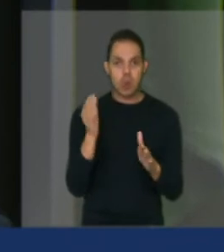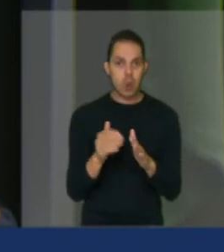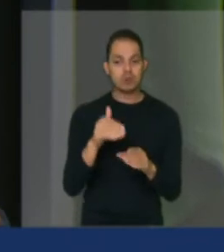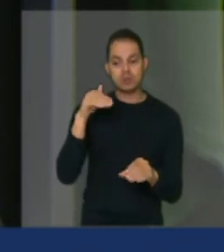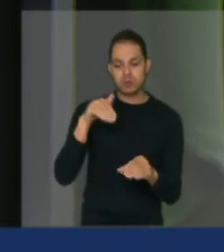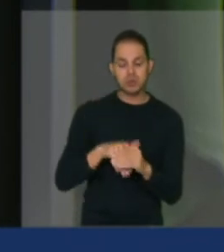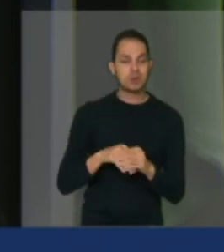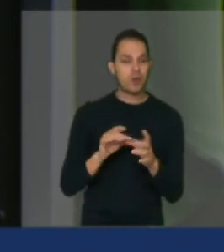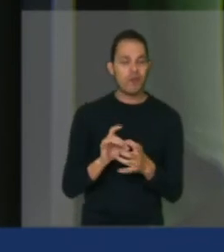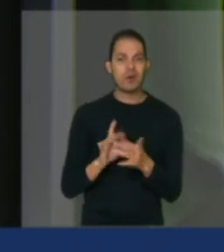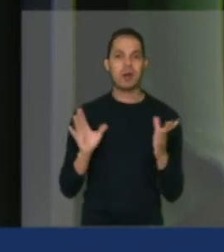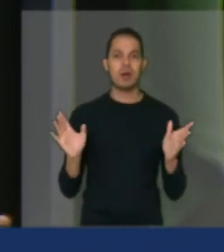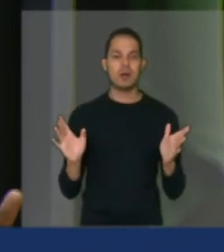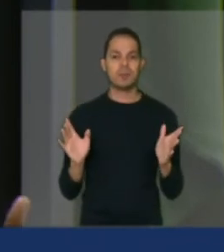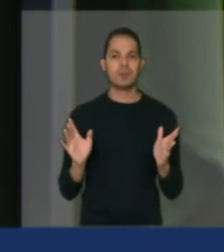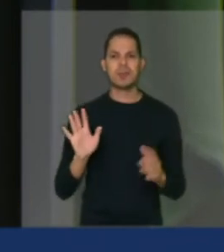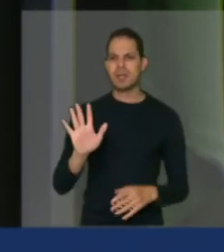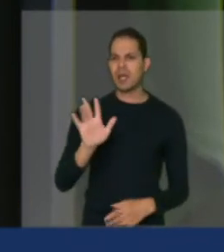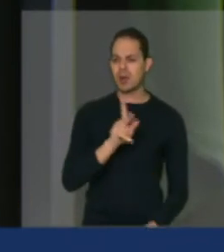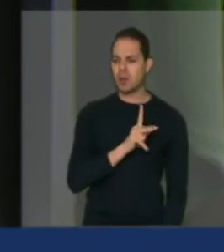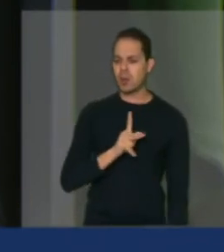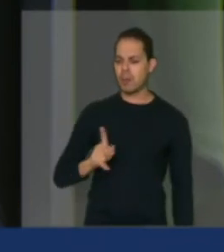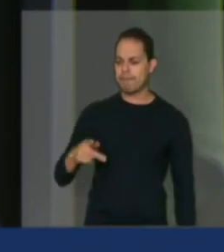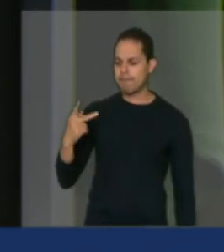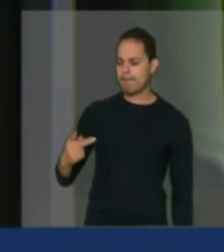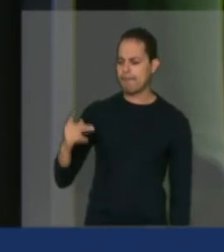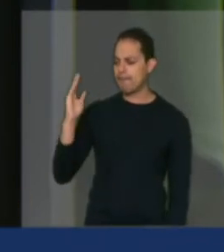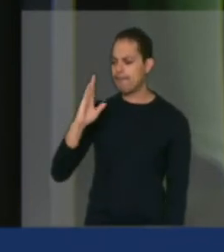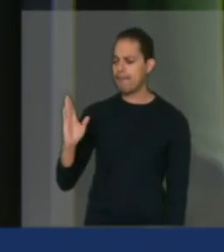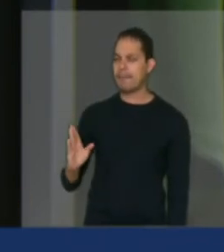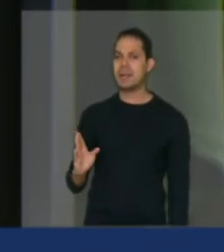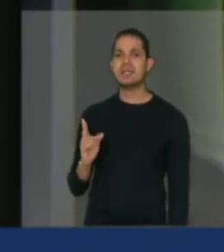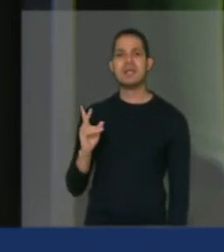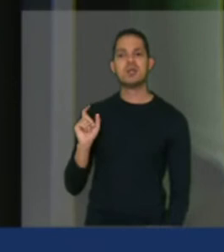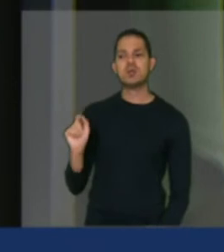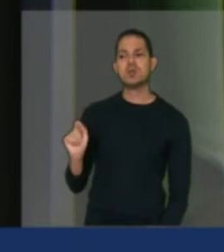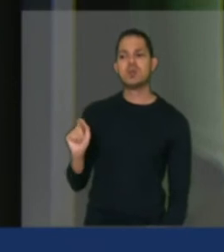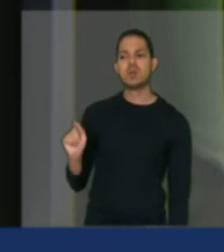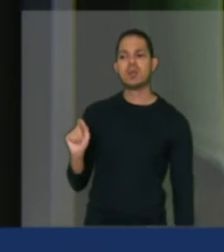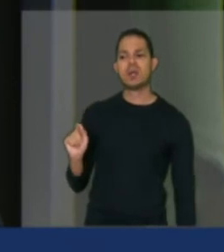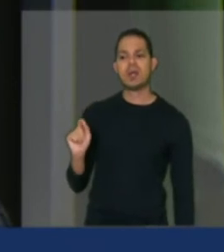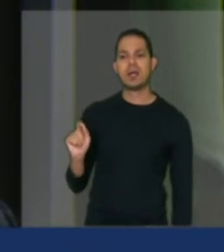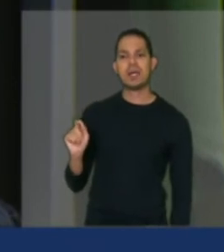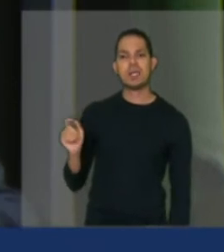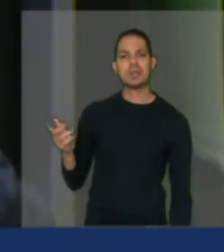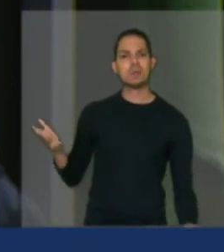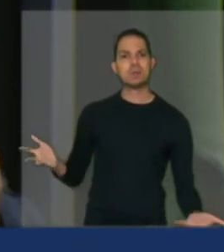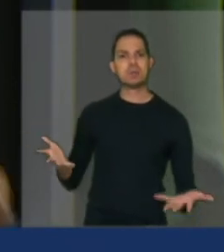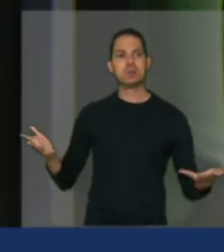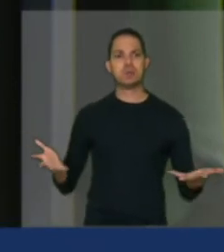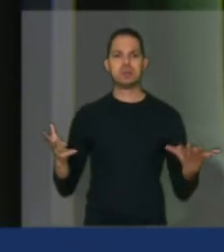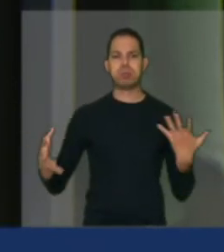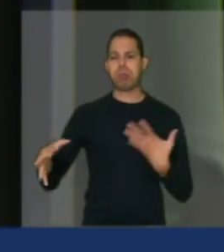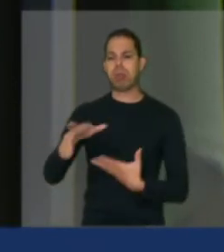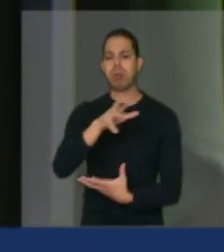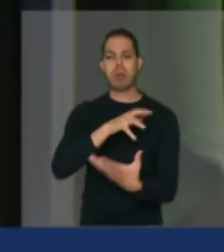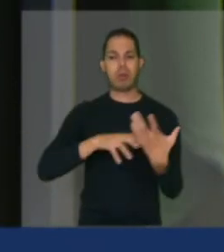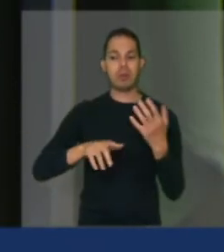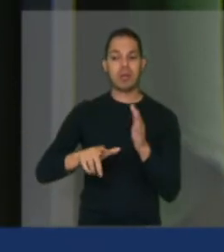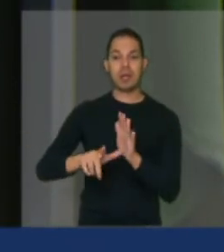QUEREMOS QUE TODOS POSSAM VOTAR. ORA, O QUE O PRESIDENTE DA REPÚBLICA VEM FAZENDO É UMA AGITAÇÃO SEM PRECEDENTES, QUERENDO